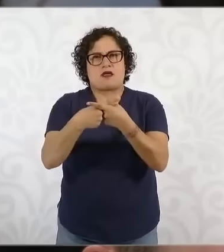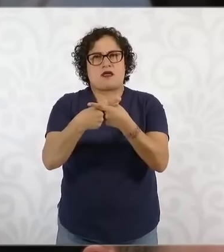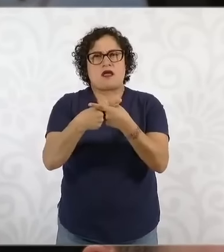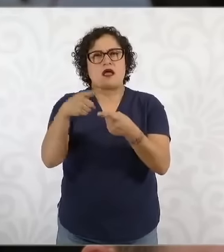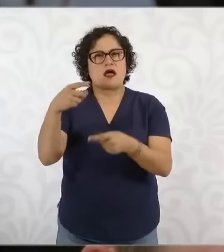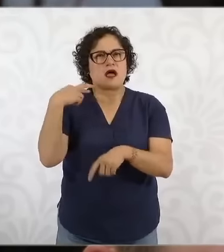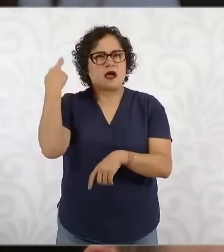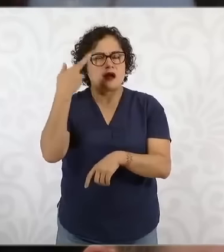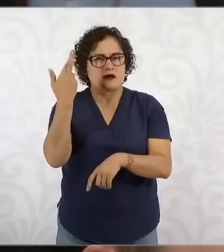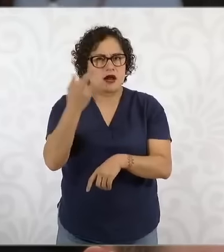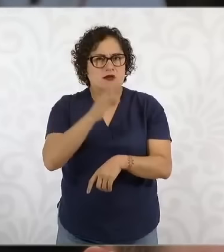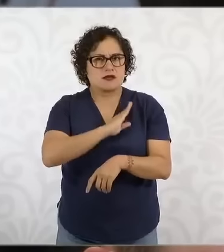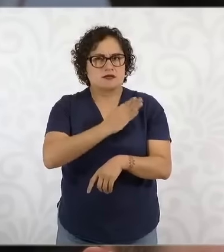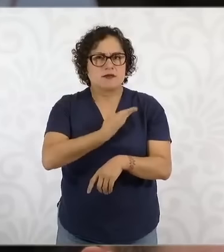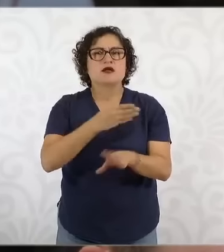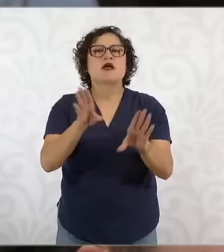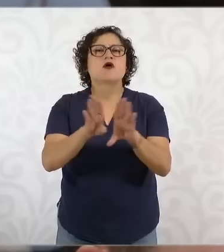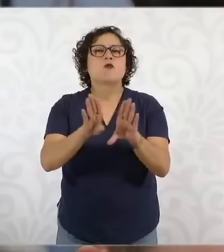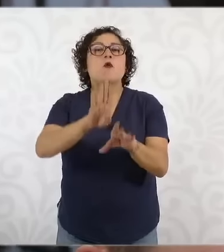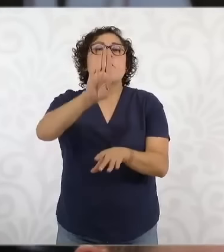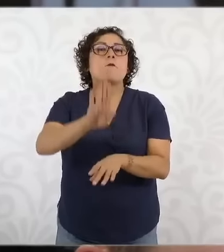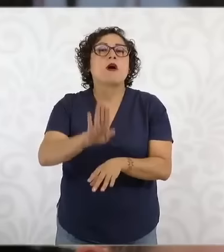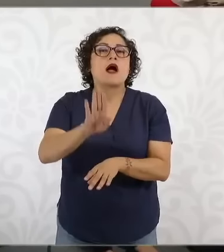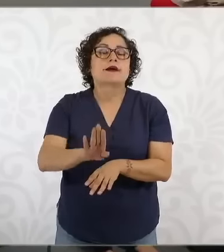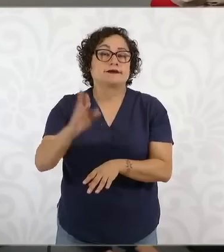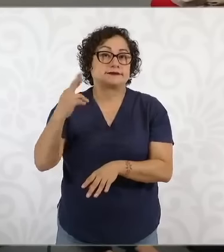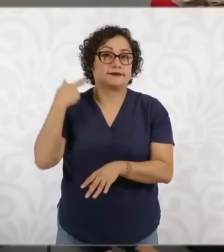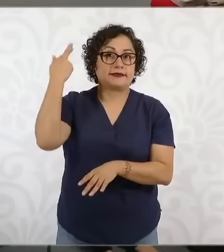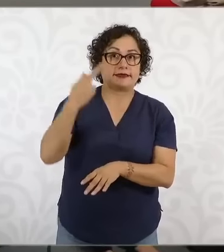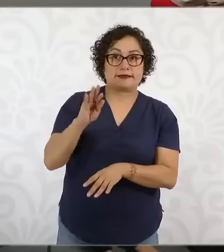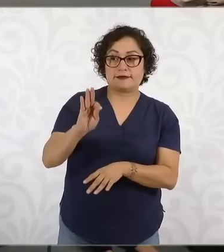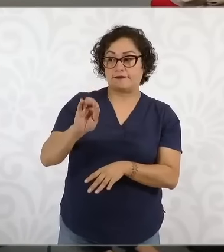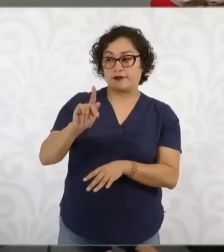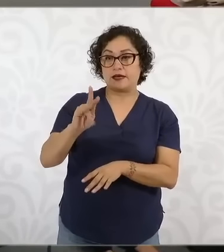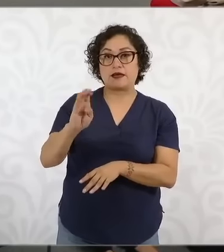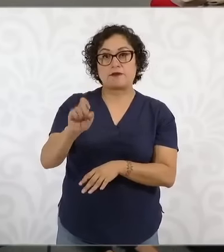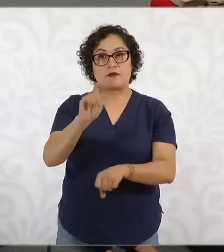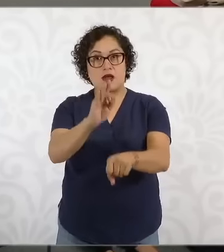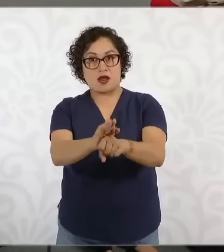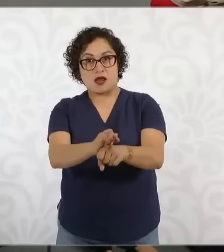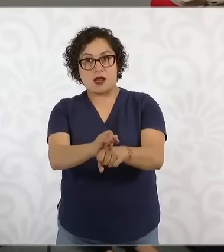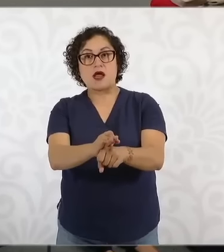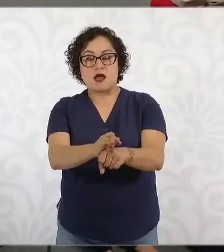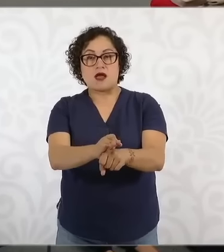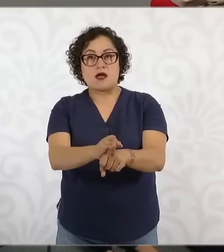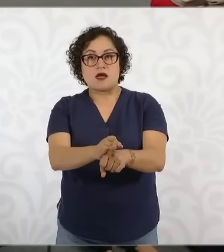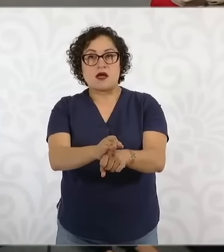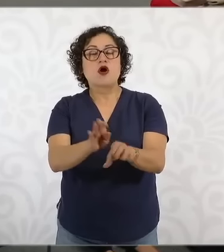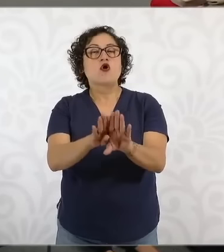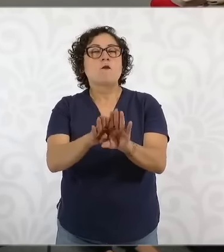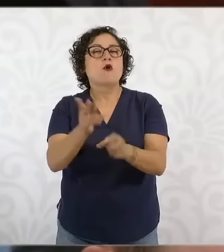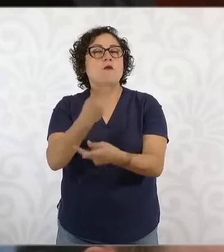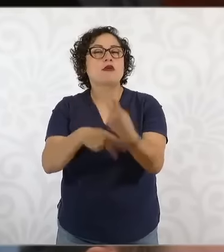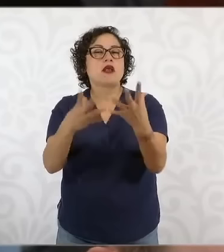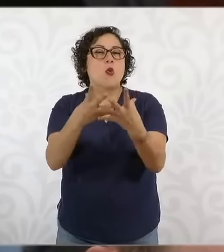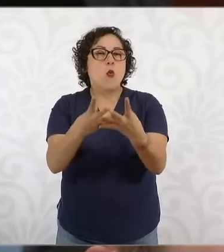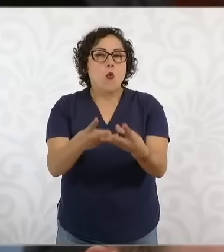Parece ser que Felipe VI eh respalda su gobierno en su intención de limar asperezas y reconocer